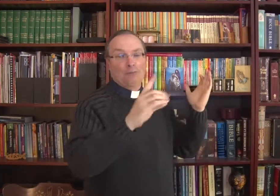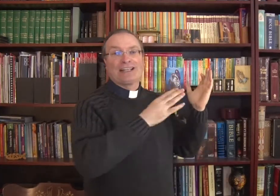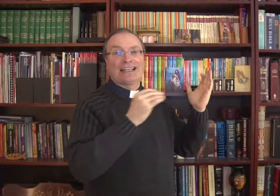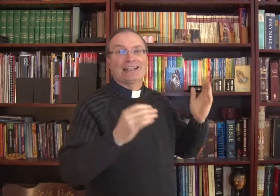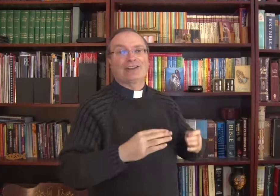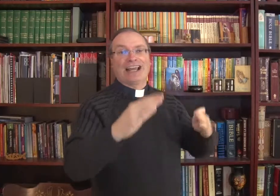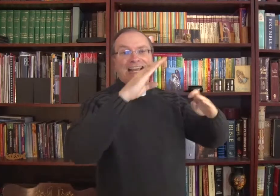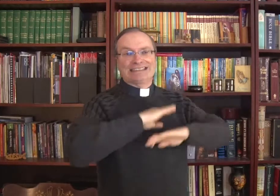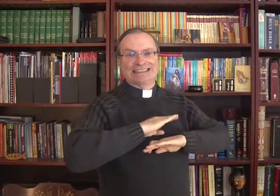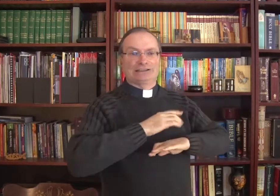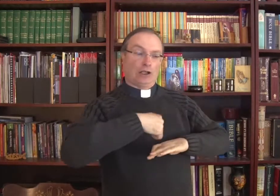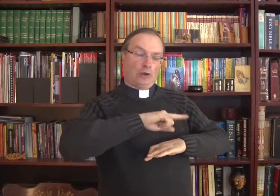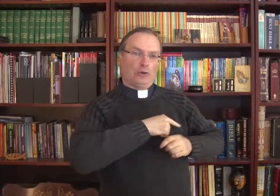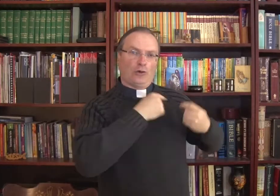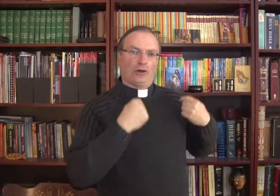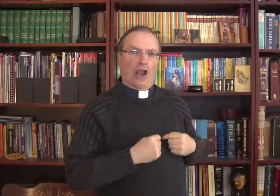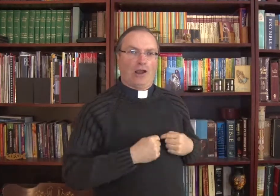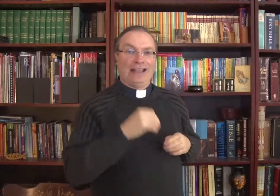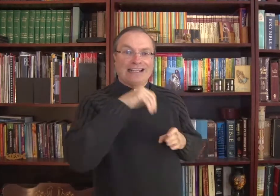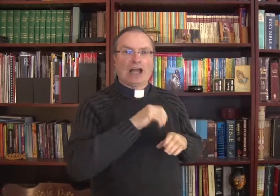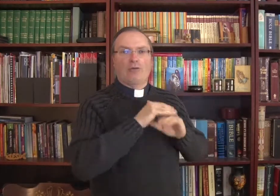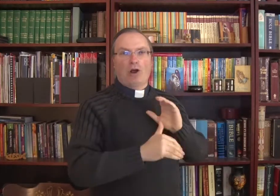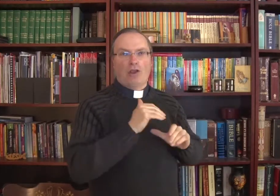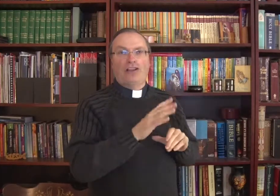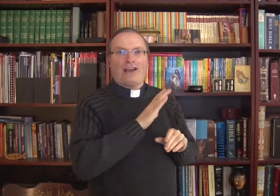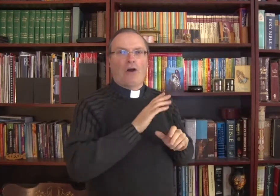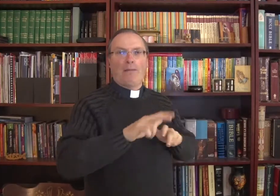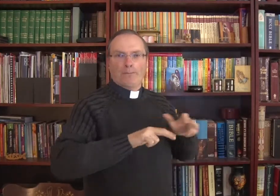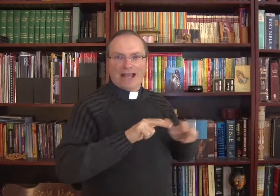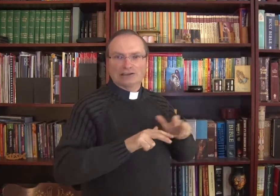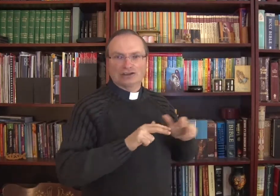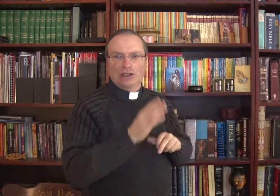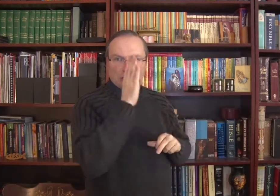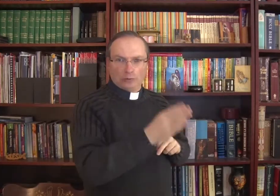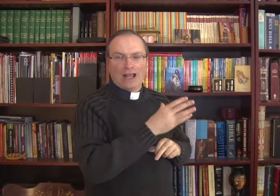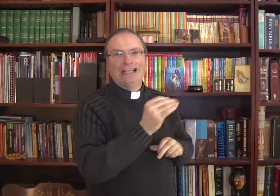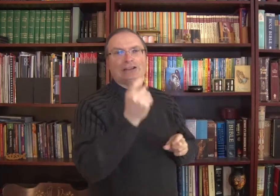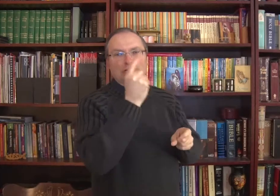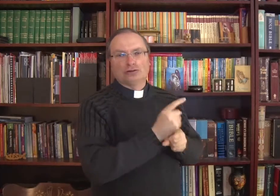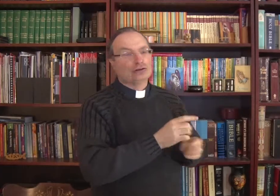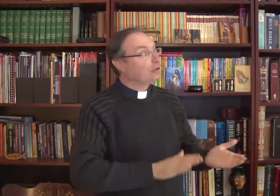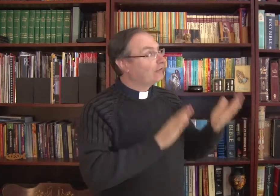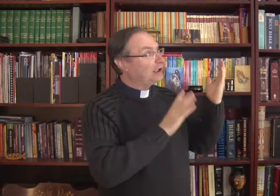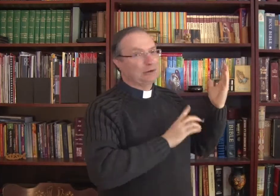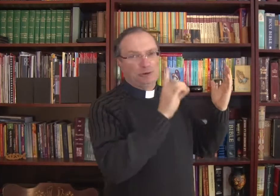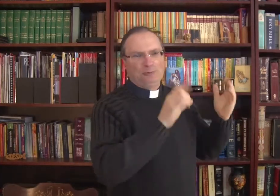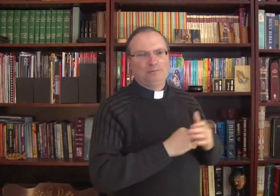et de rassasier nos cœurs dans le bonheur d’avoir marché droit et juste devant Dieu.